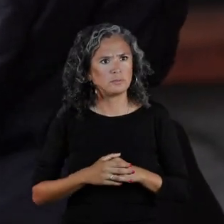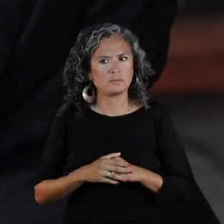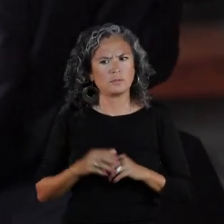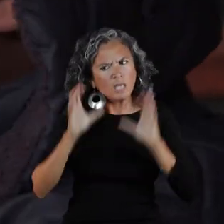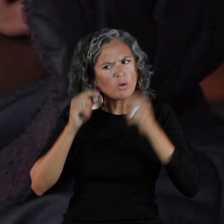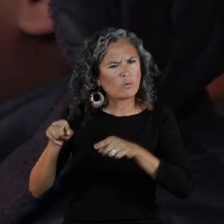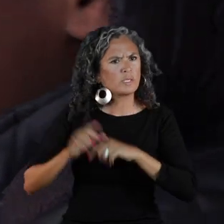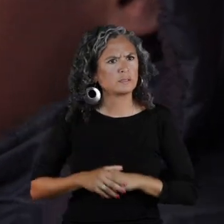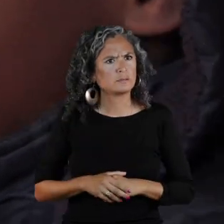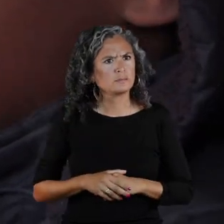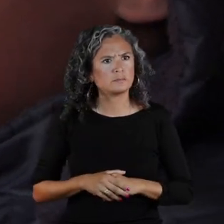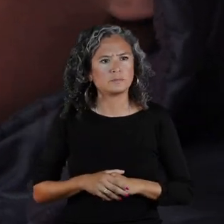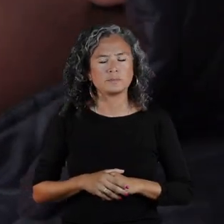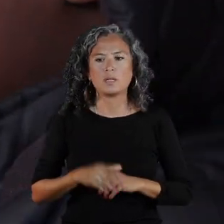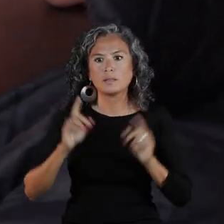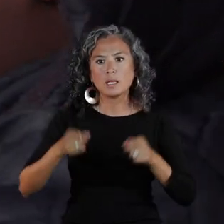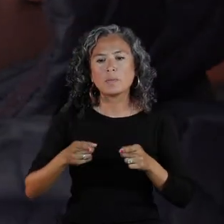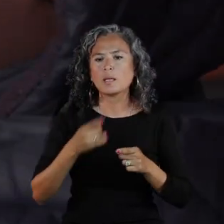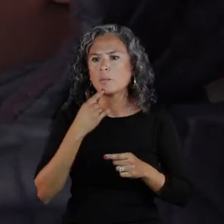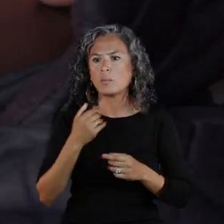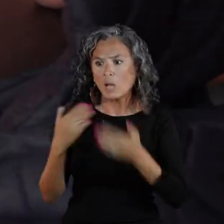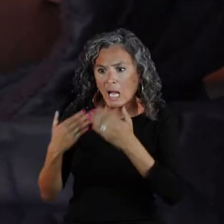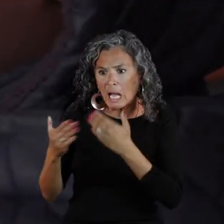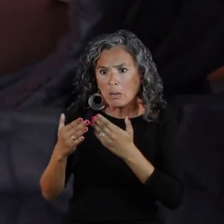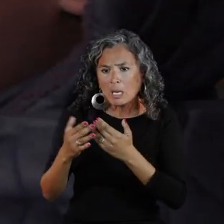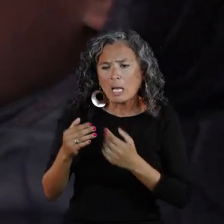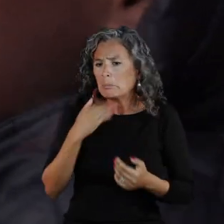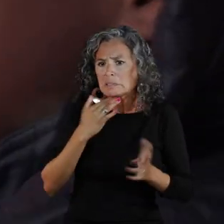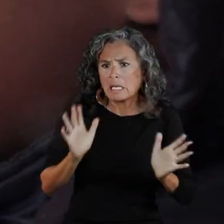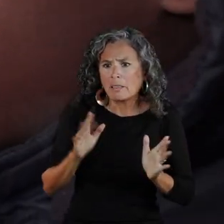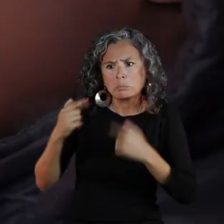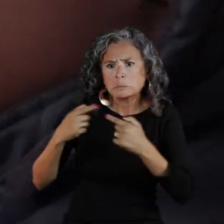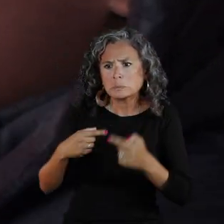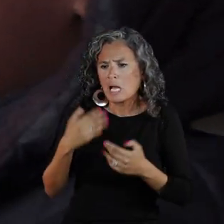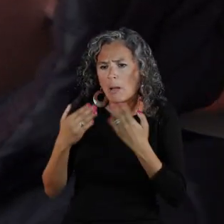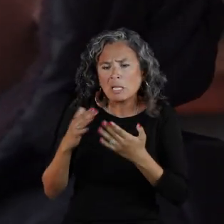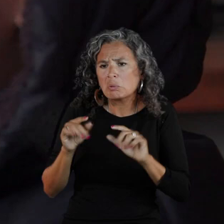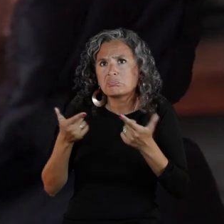estoy enojado con él, además si le hablas te empieza a insultar, ¡por eso yo digo...